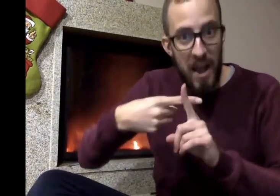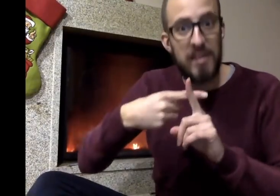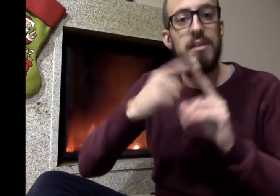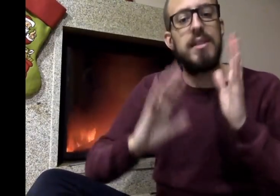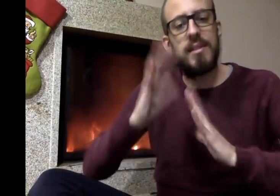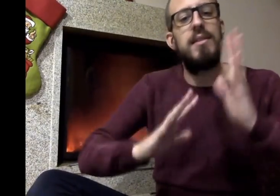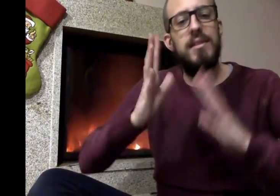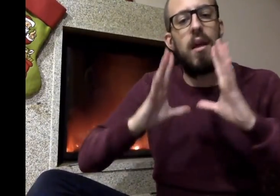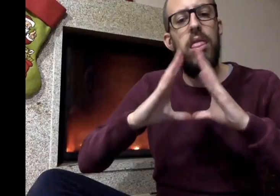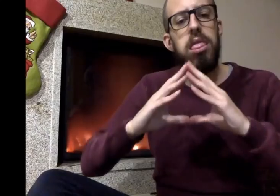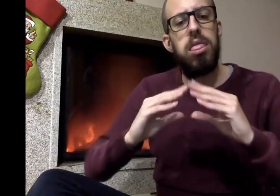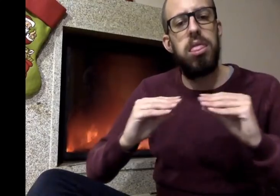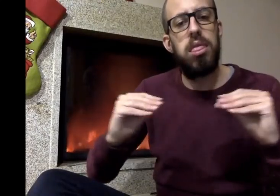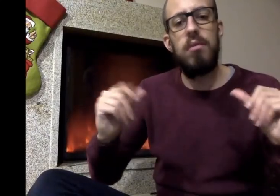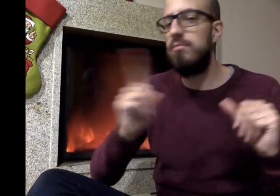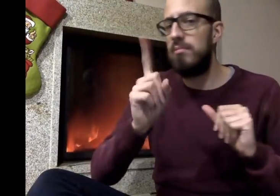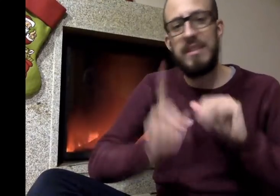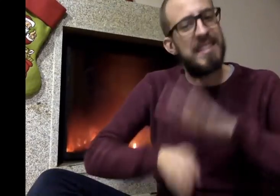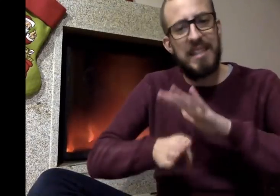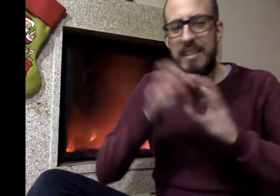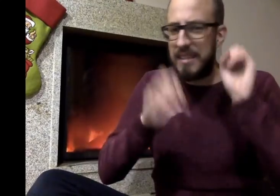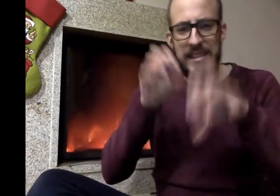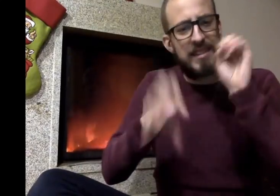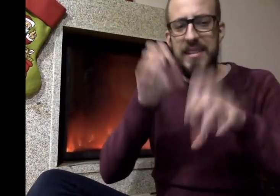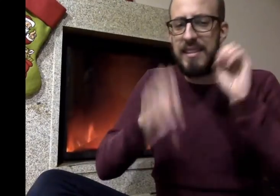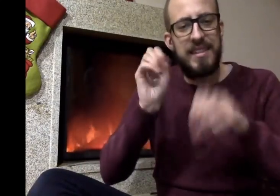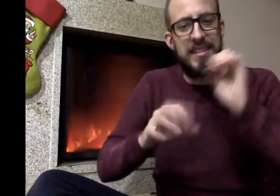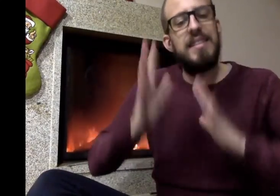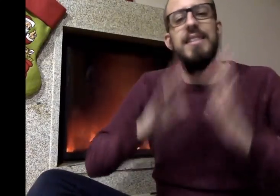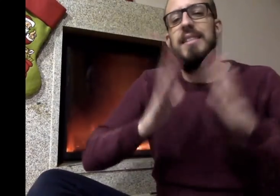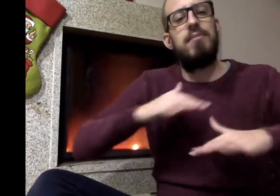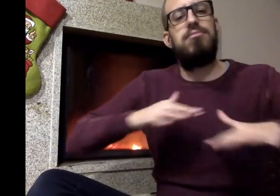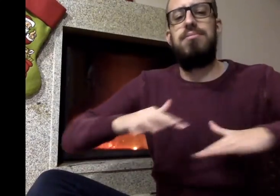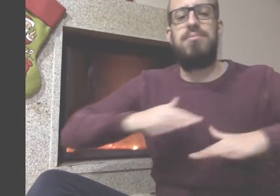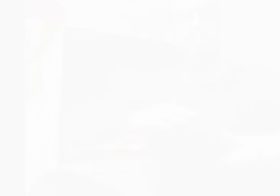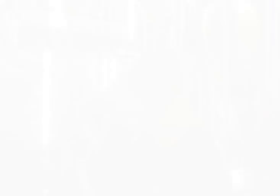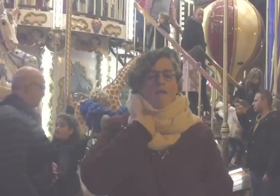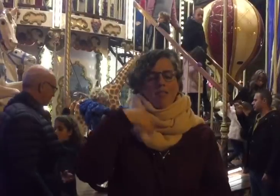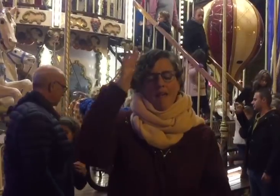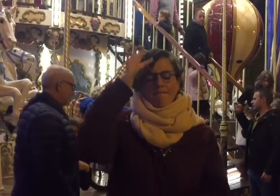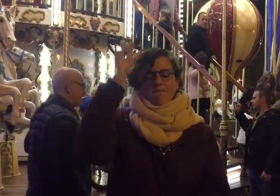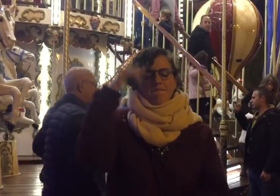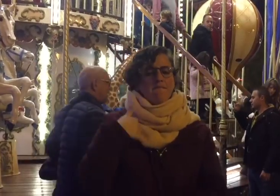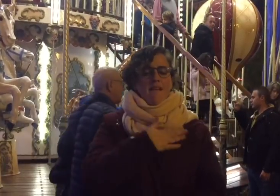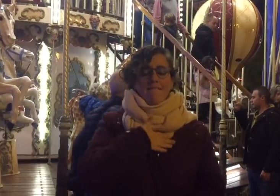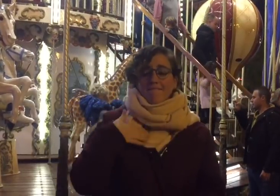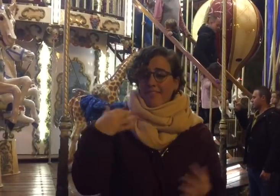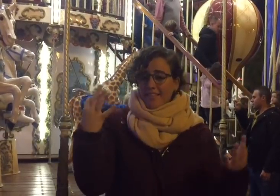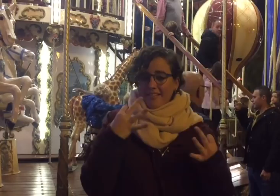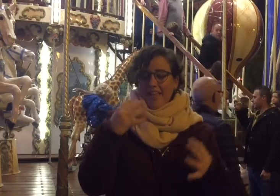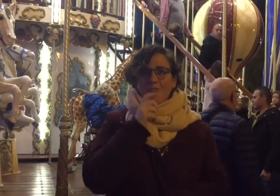que las llamas perduren, y sigamos alimentándolas con nuestro activismo. ¿Cuáles son mis ilusiones y deseos?